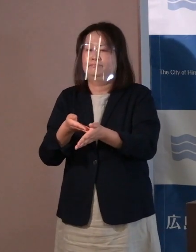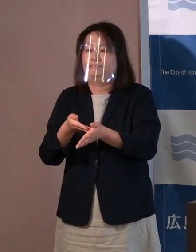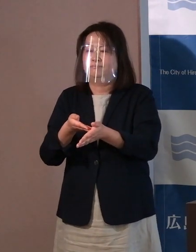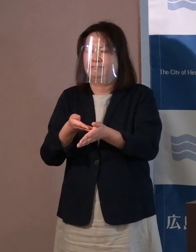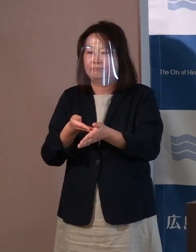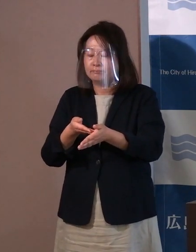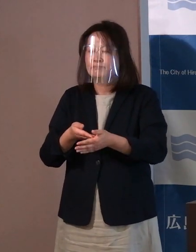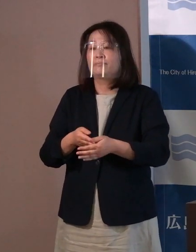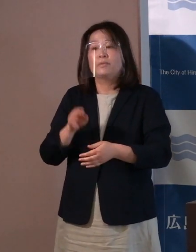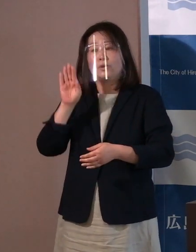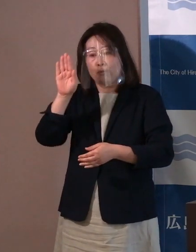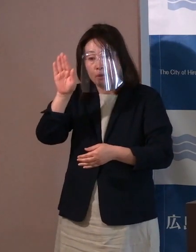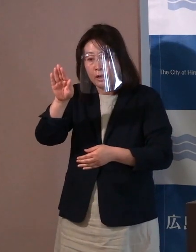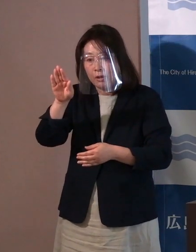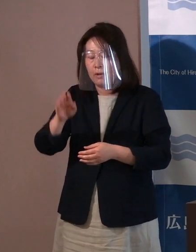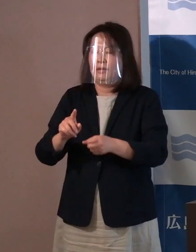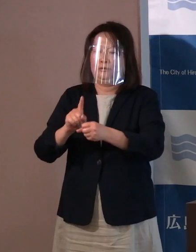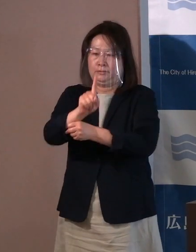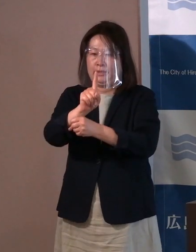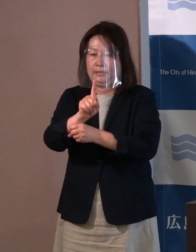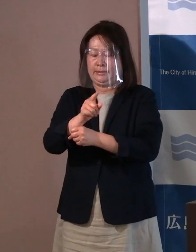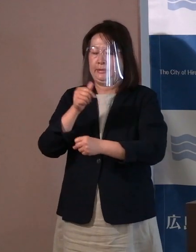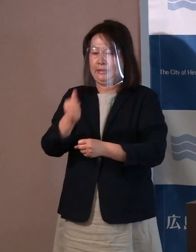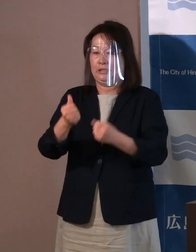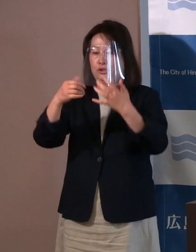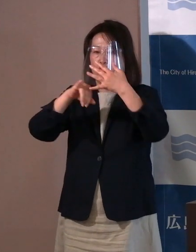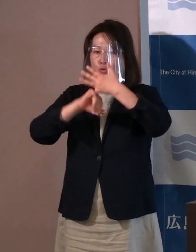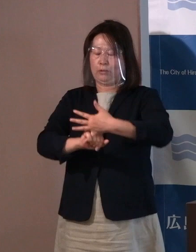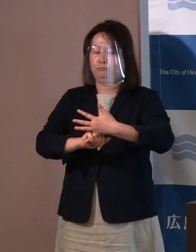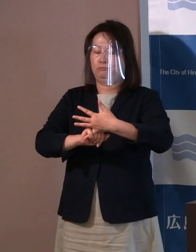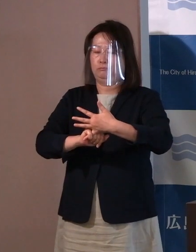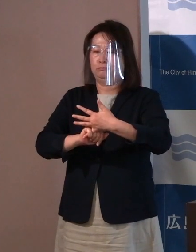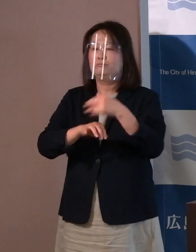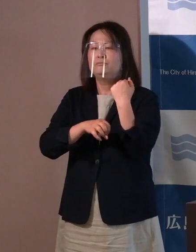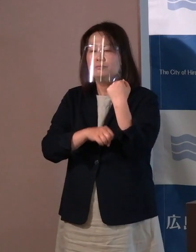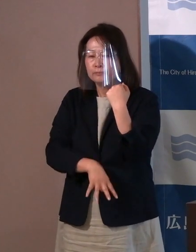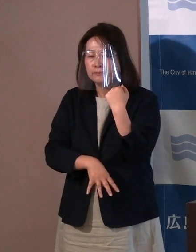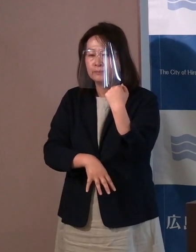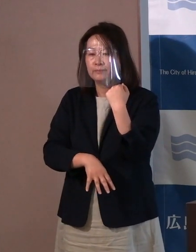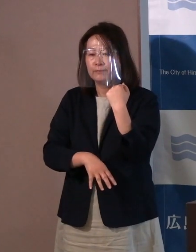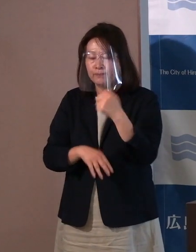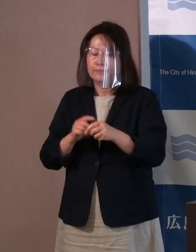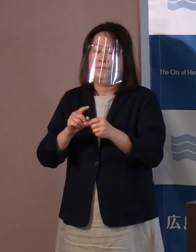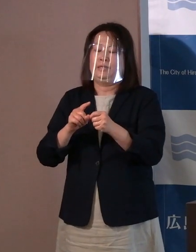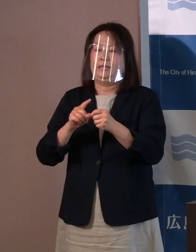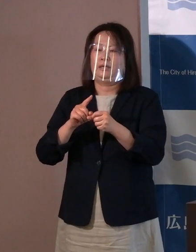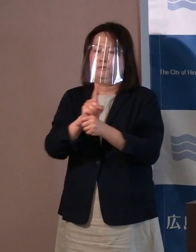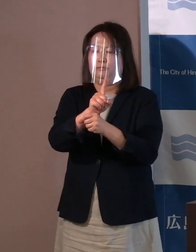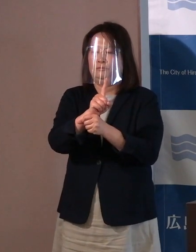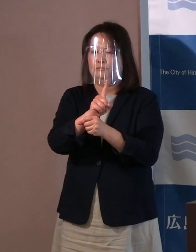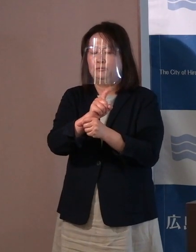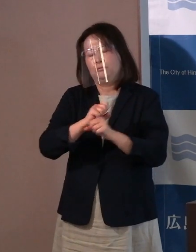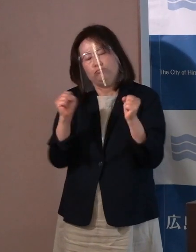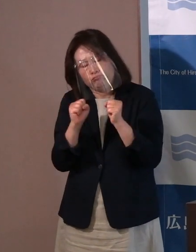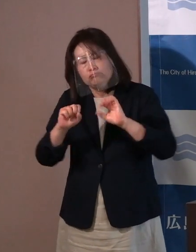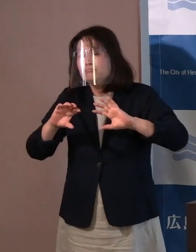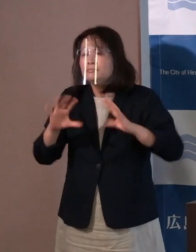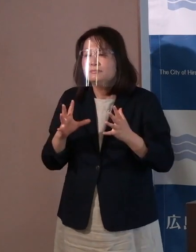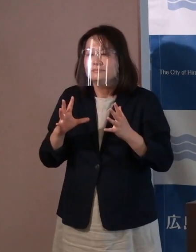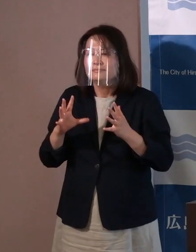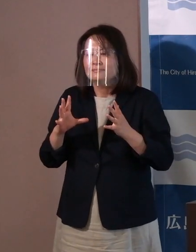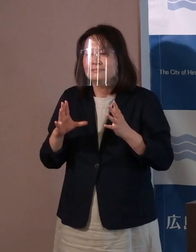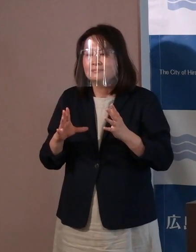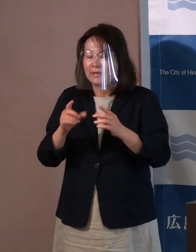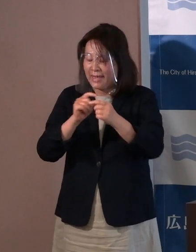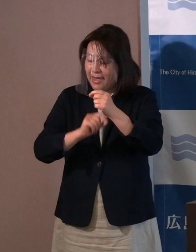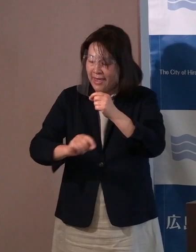これからは､核兵器禁止条約に基づいて､ 核の脅威のない持続可能な社会の実現を